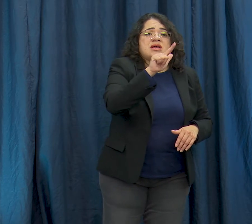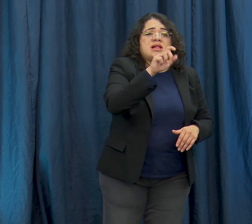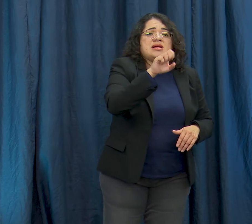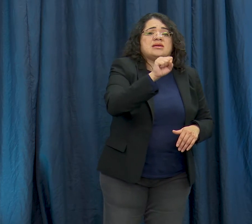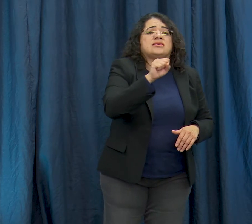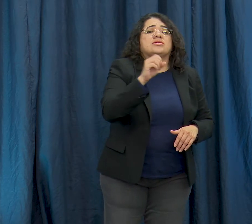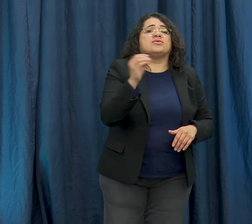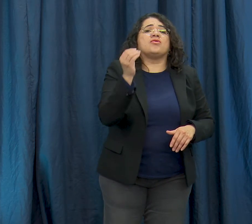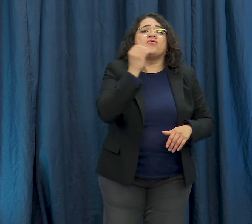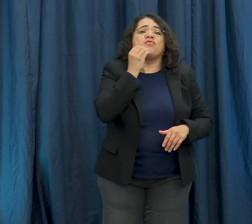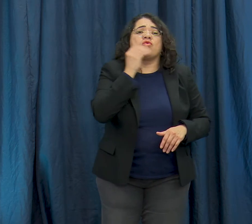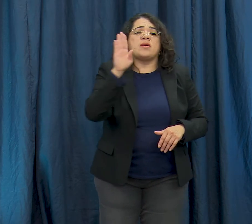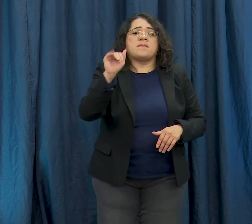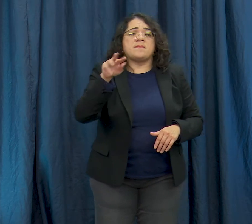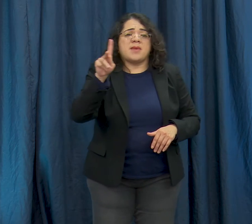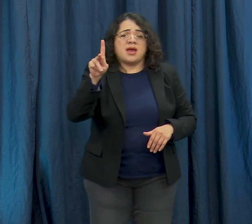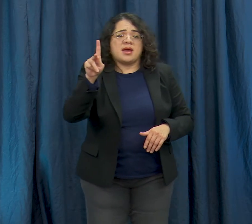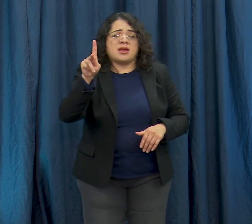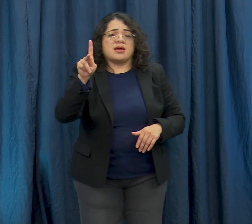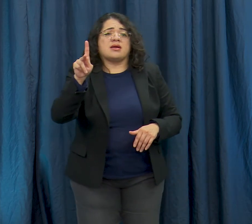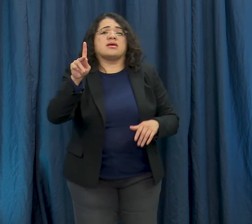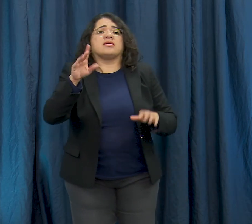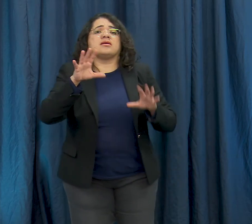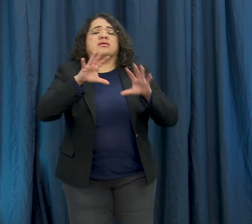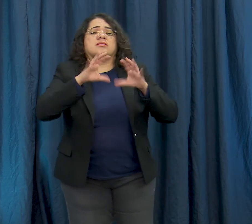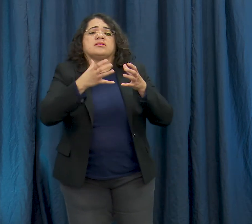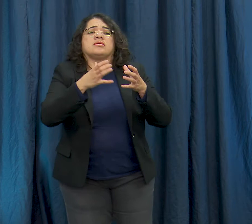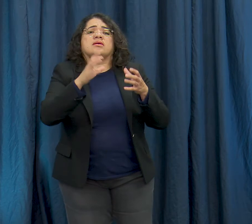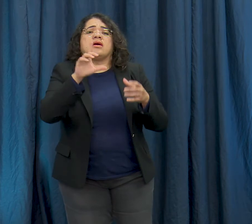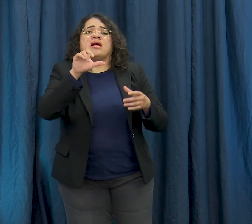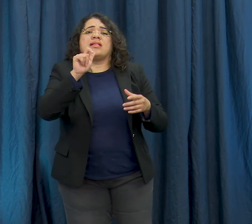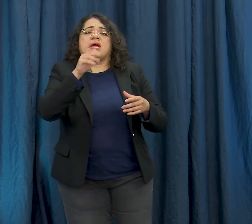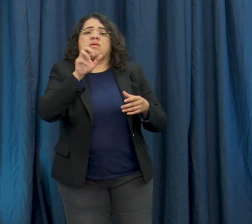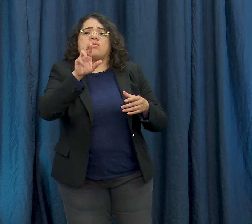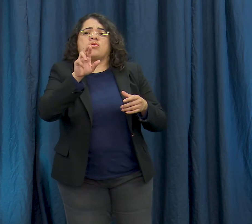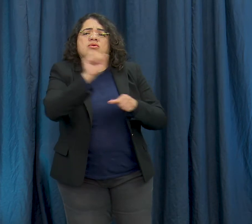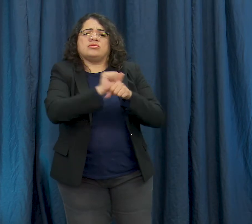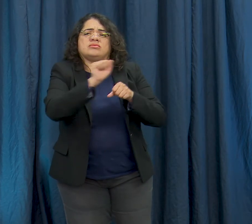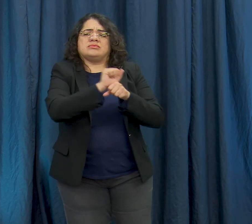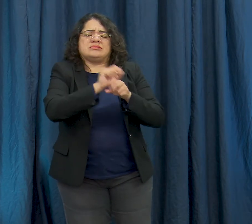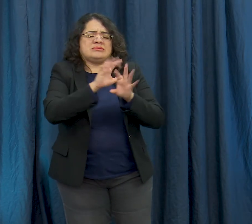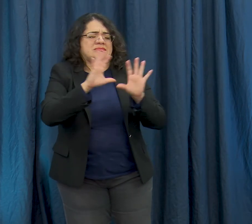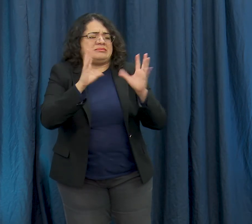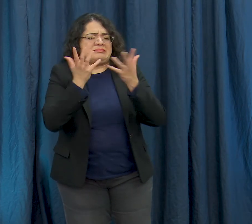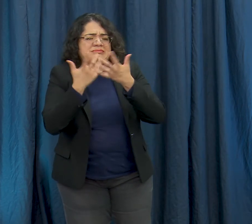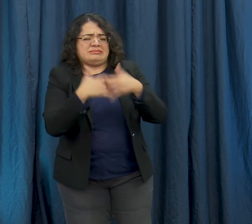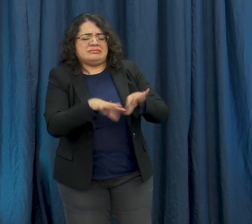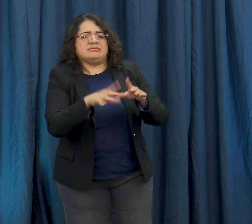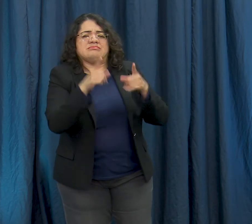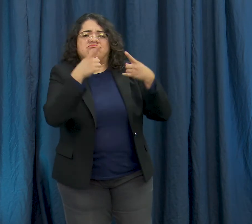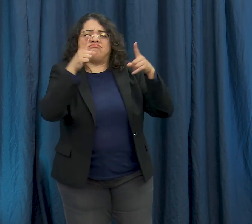Rose amigos in labore poor argan organ SSR este evento exitos o las pruebas